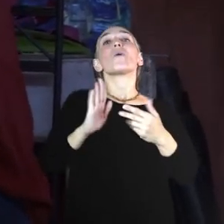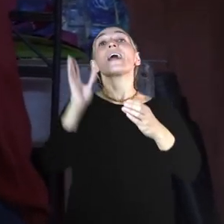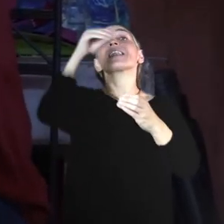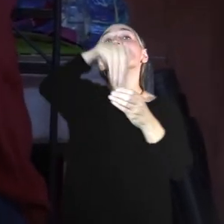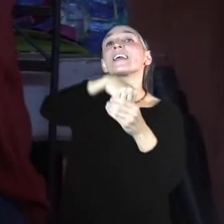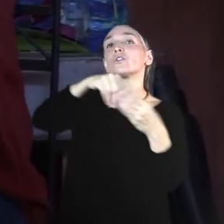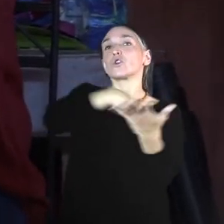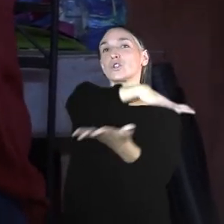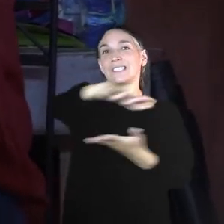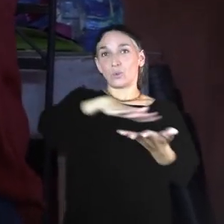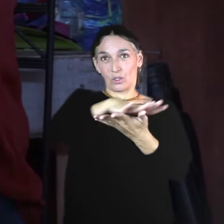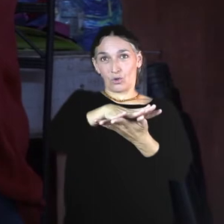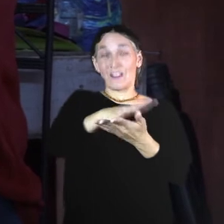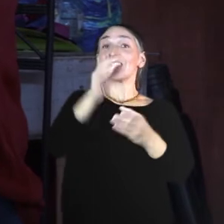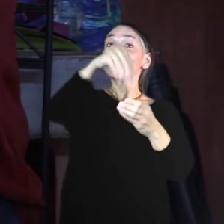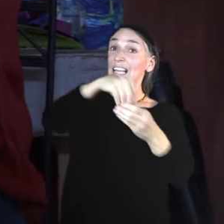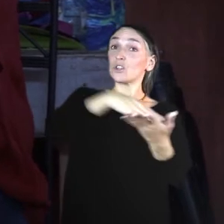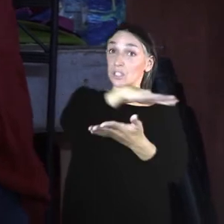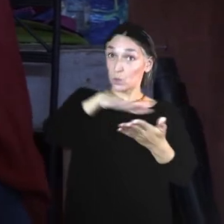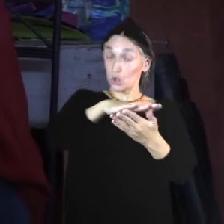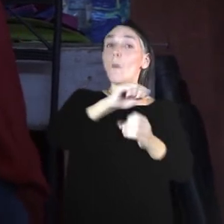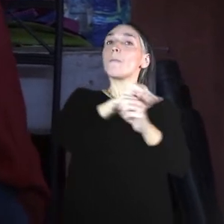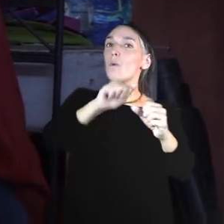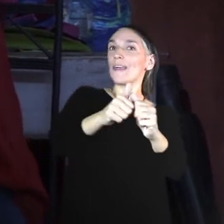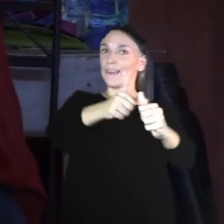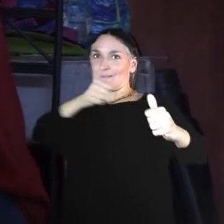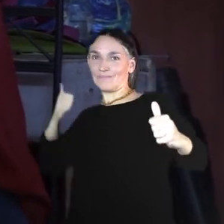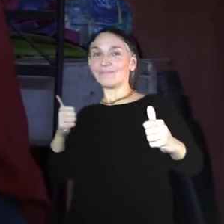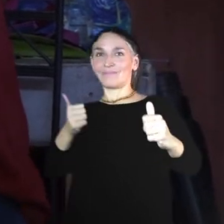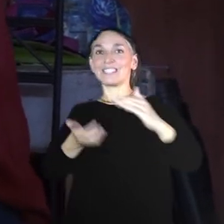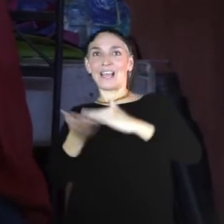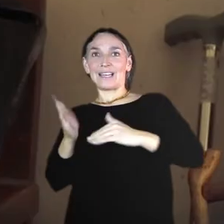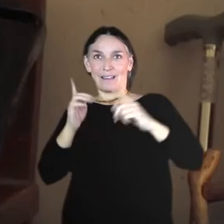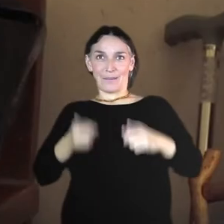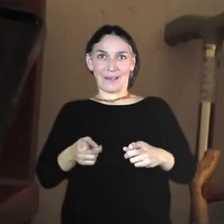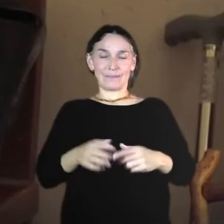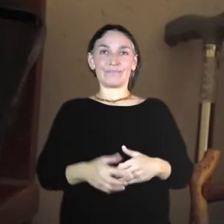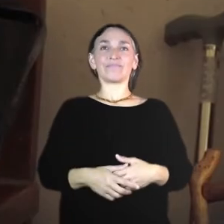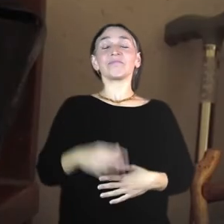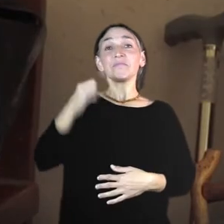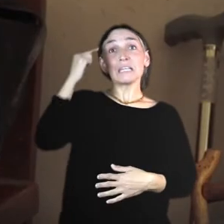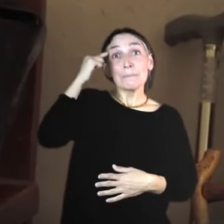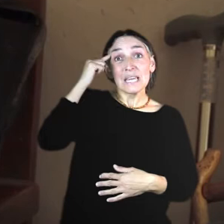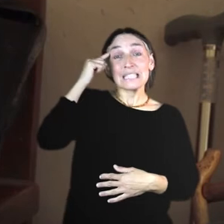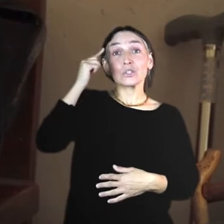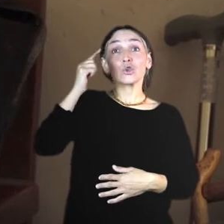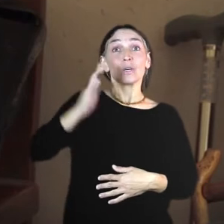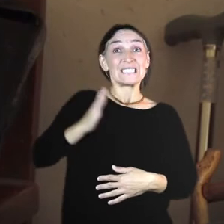de” para dejar en claro que de esa situación podemos salir. Pienso que, si la mujer se anima